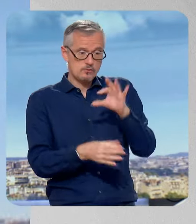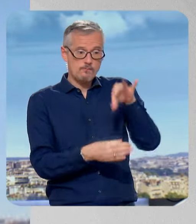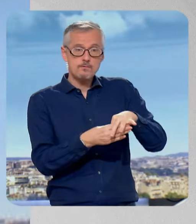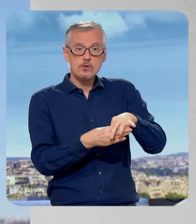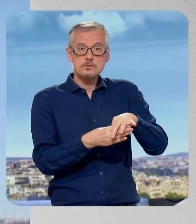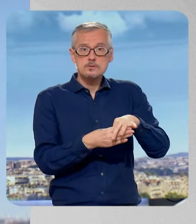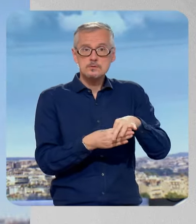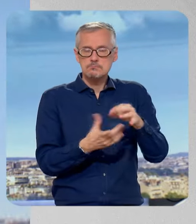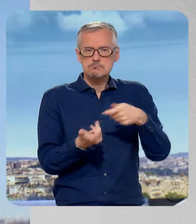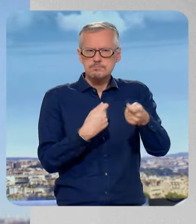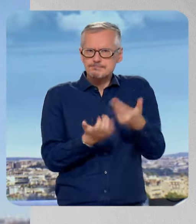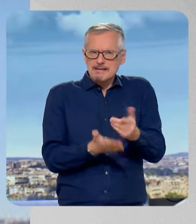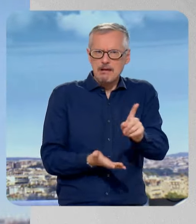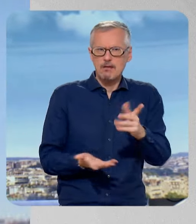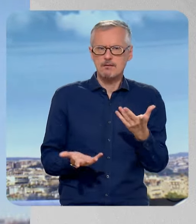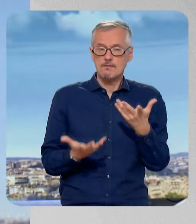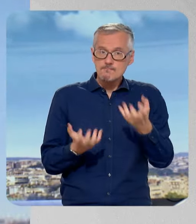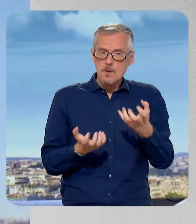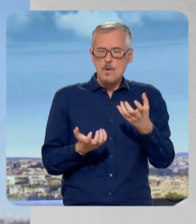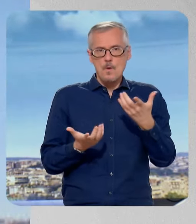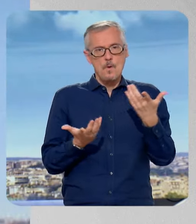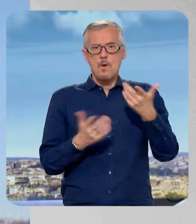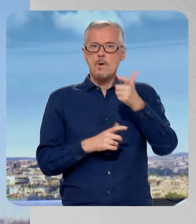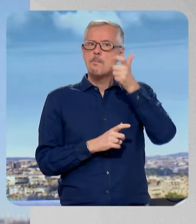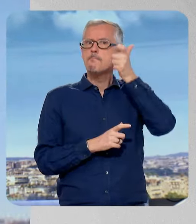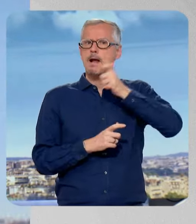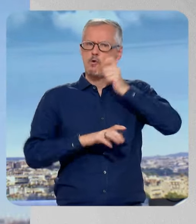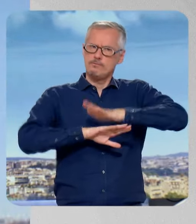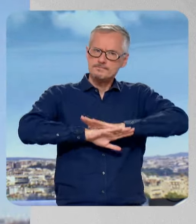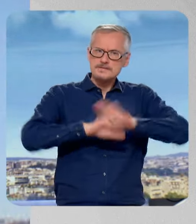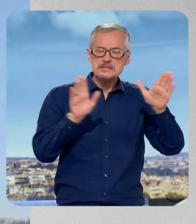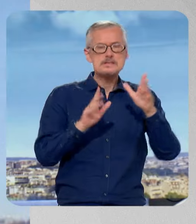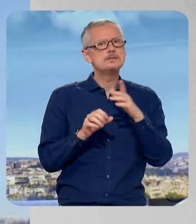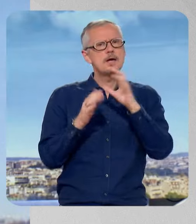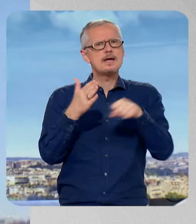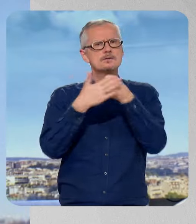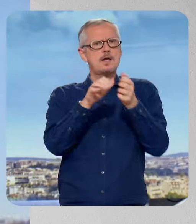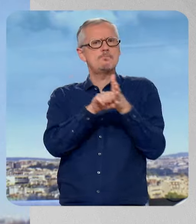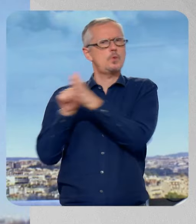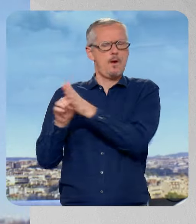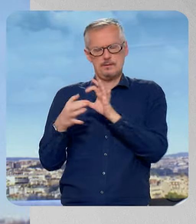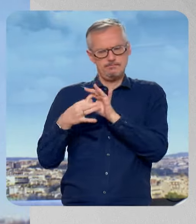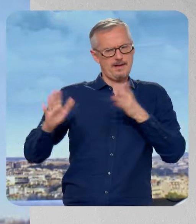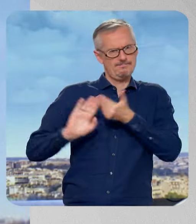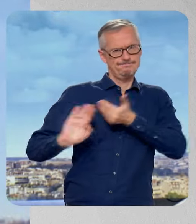Il a prouvé sa grande qualité au niveau européen par rapport au Brexit, mais par rapport